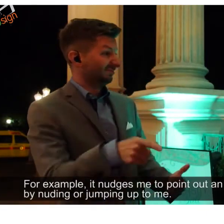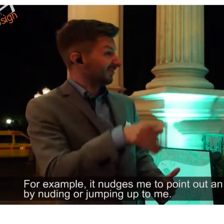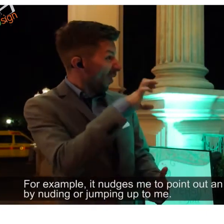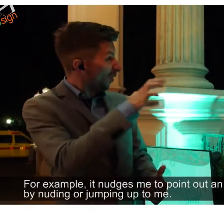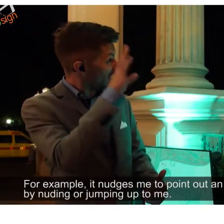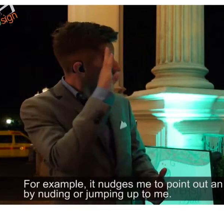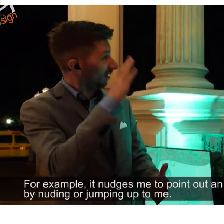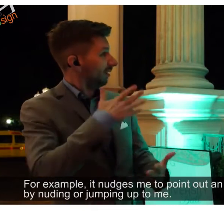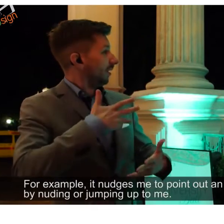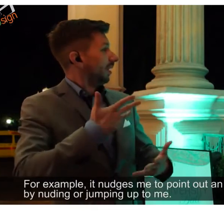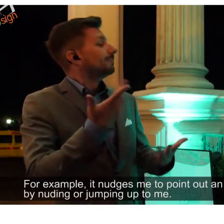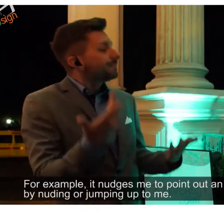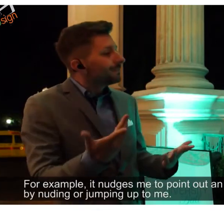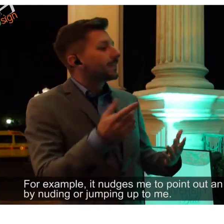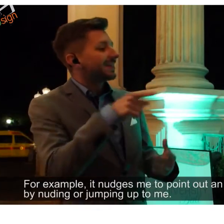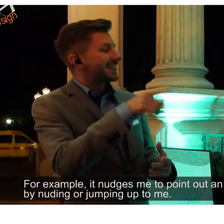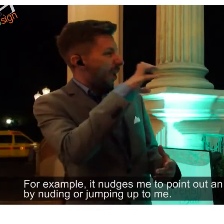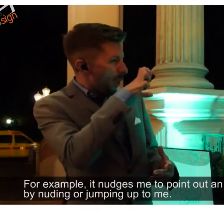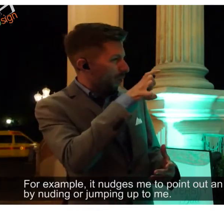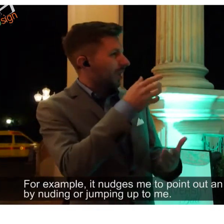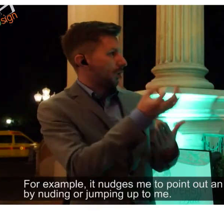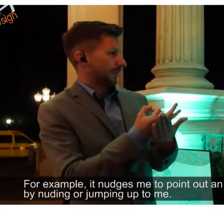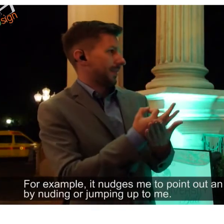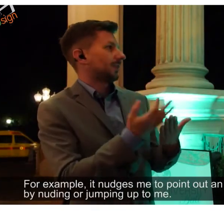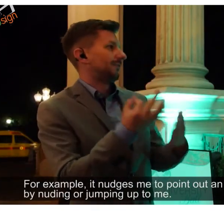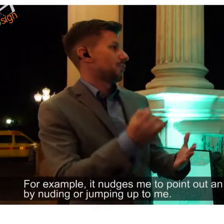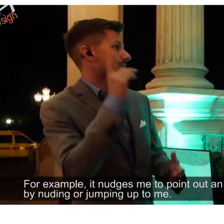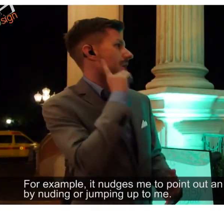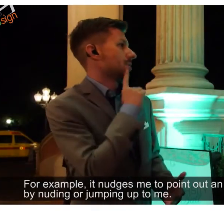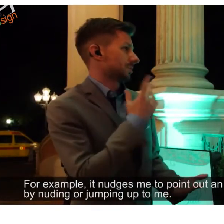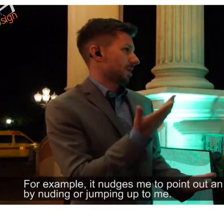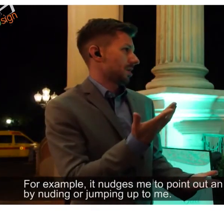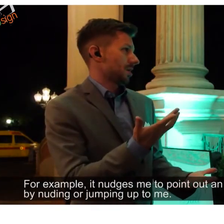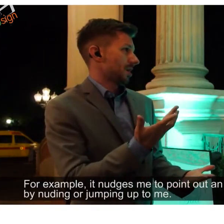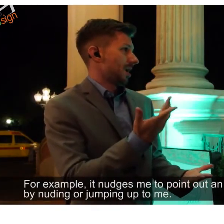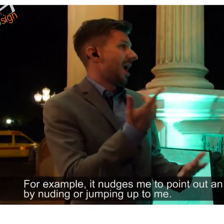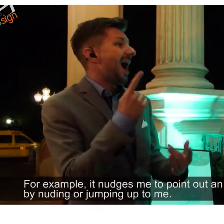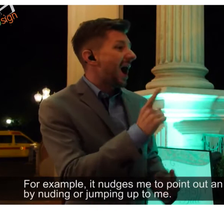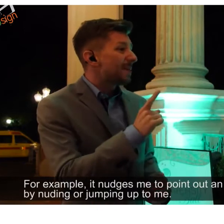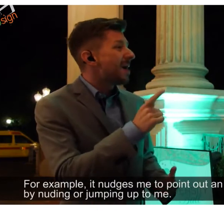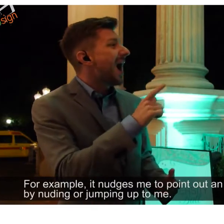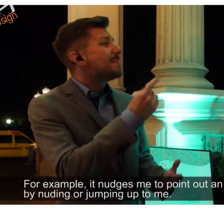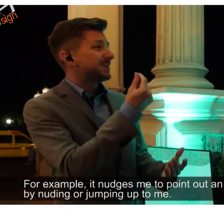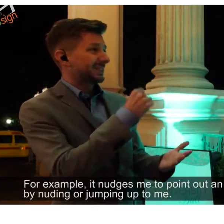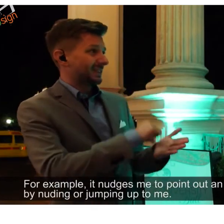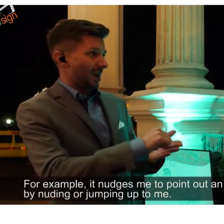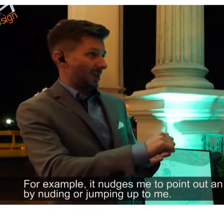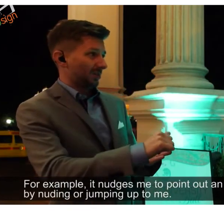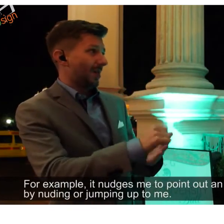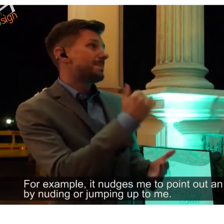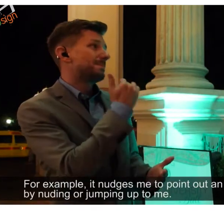Por ejemplo, me avisa con la cabeza si hay alguna señal importante o me despierta, también saltando.